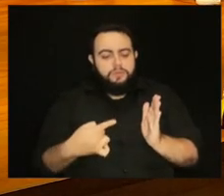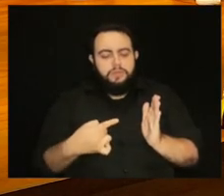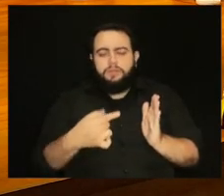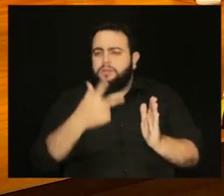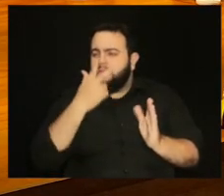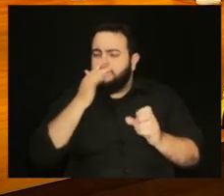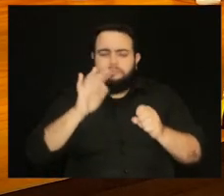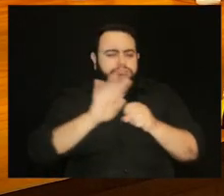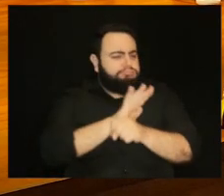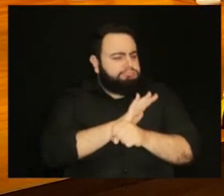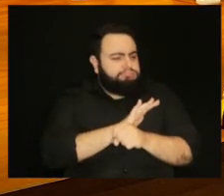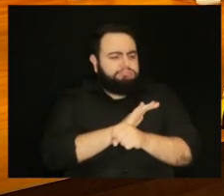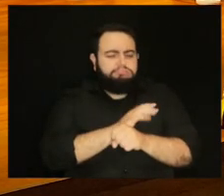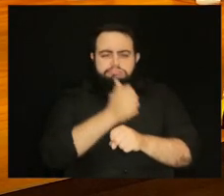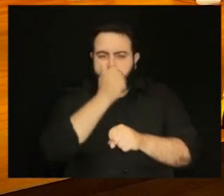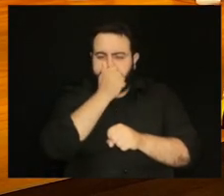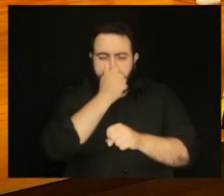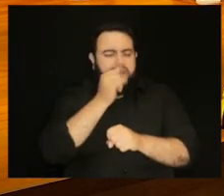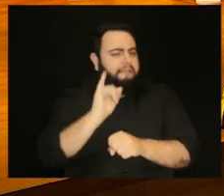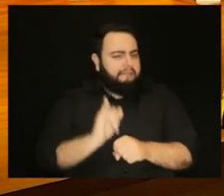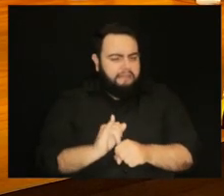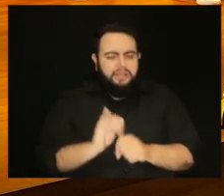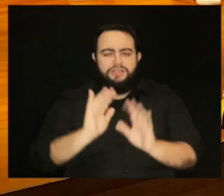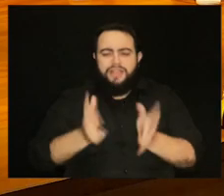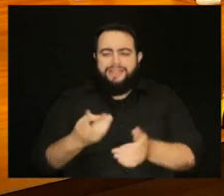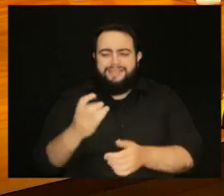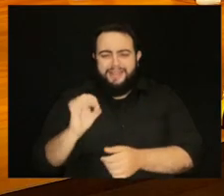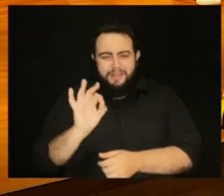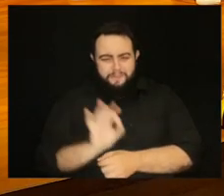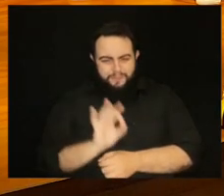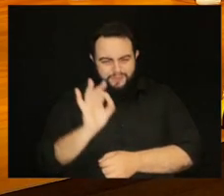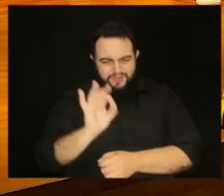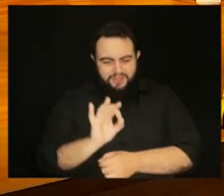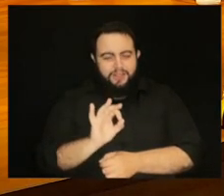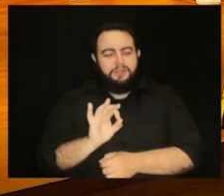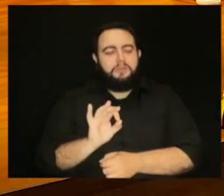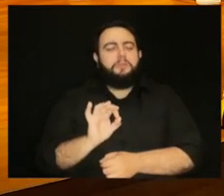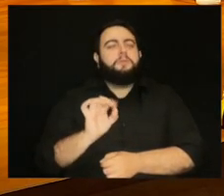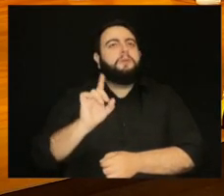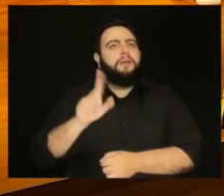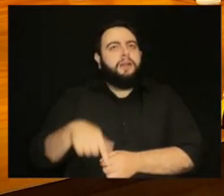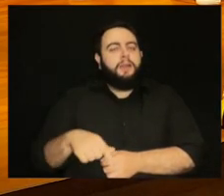italianos, num determinado momento 30% da população de Buenos Aires era de imigrantes ou